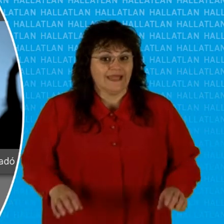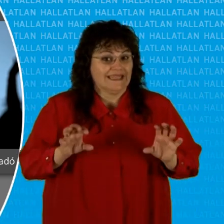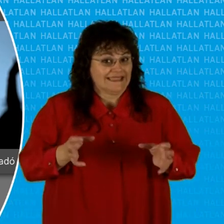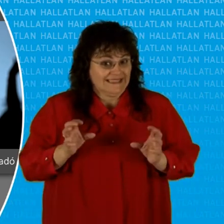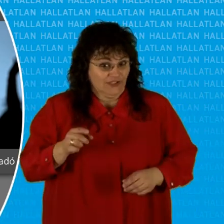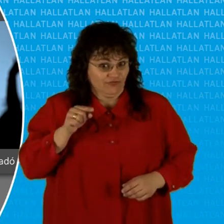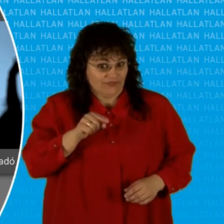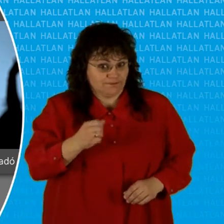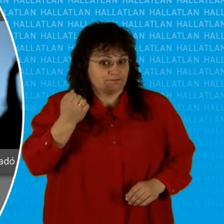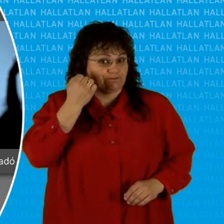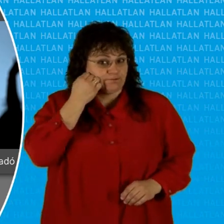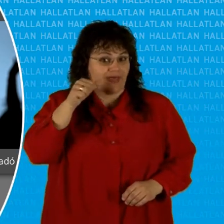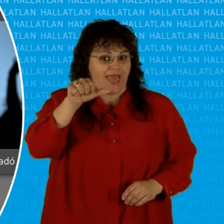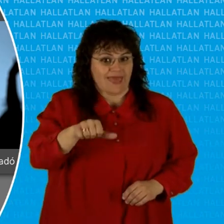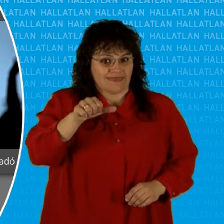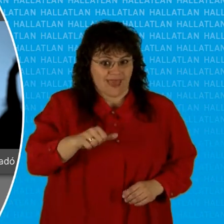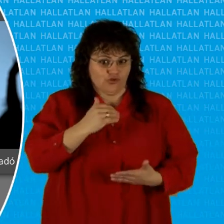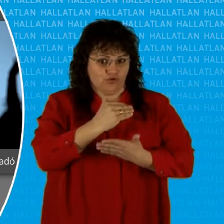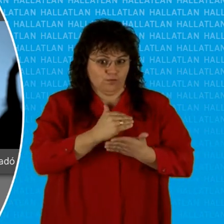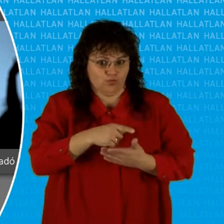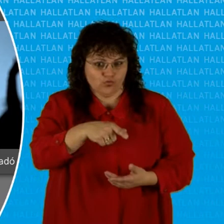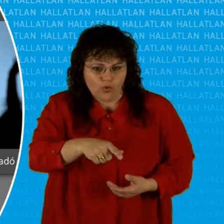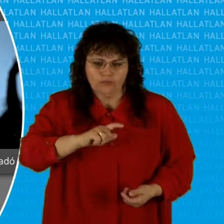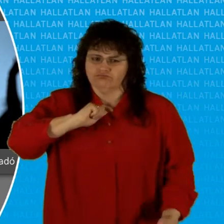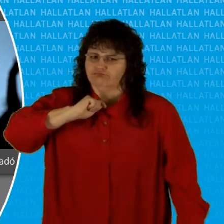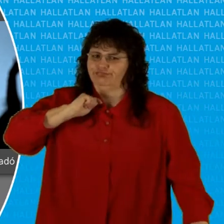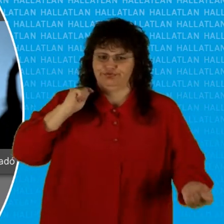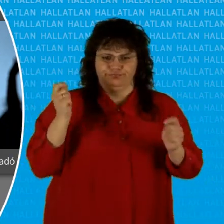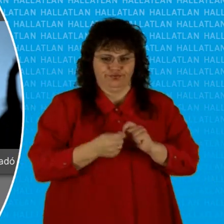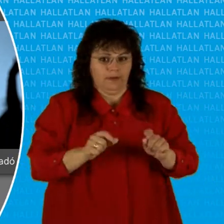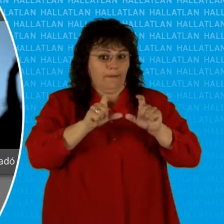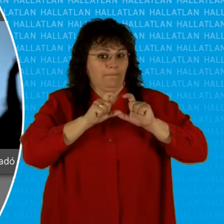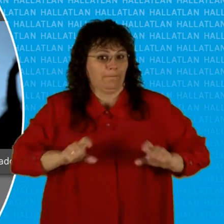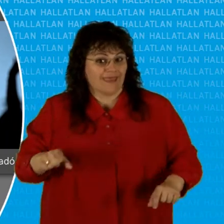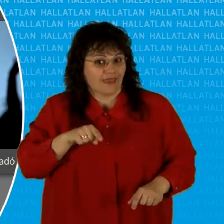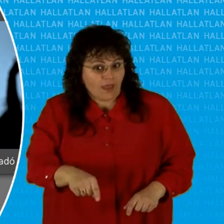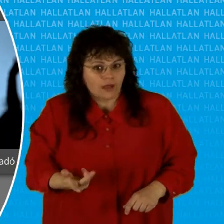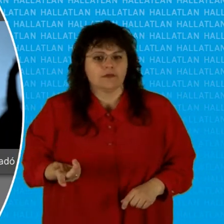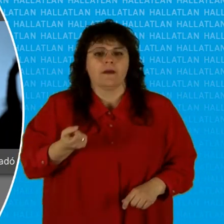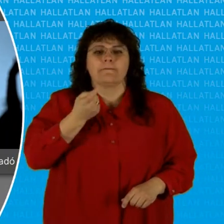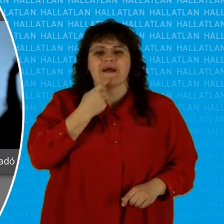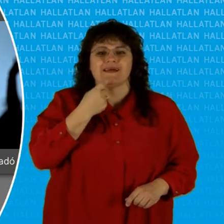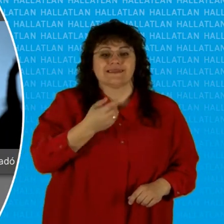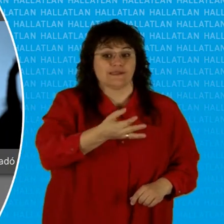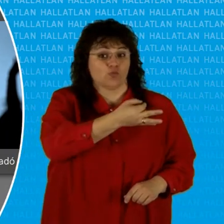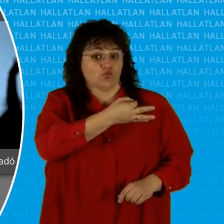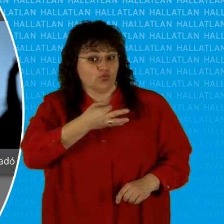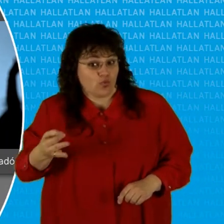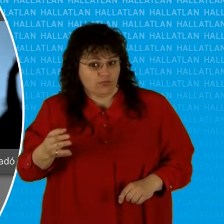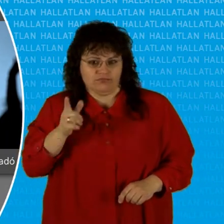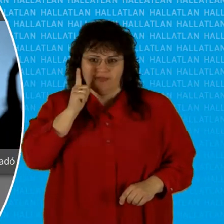Az M1 csatorna átalakulása miatt a korábbiakkal ellentétben